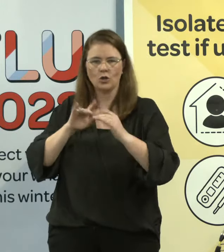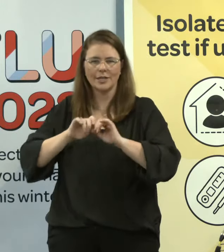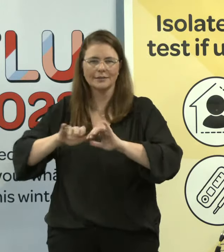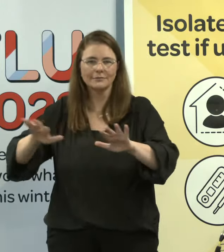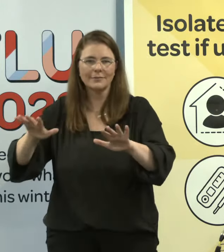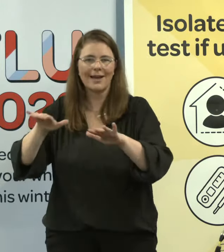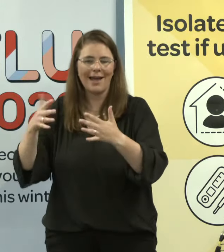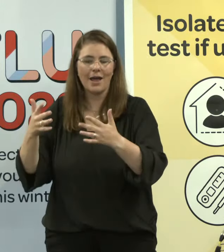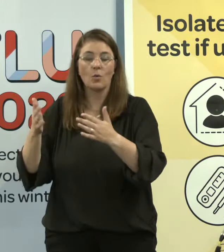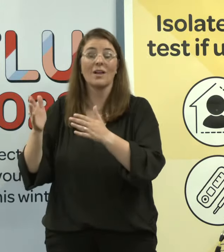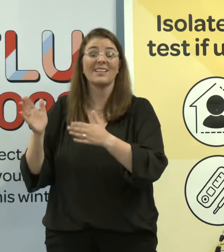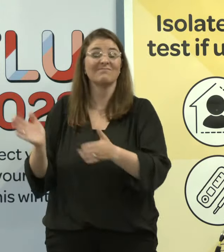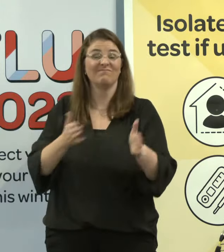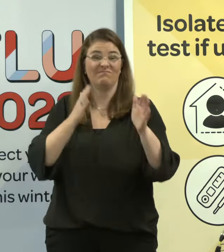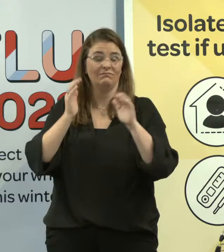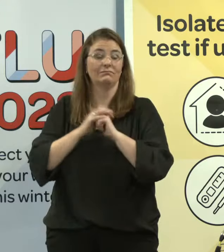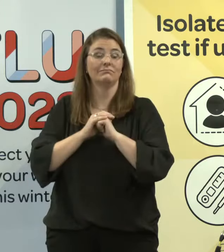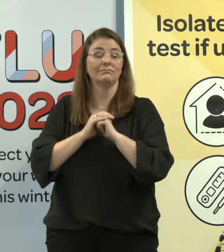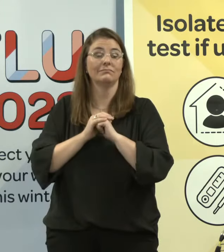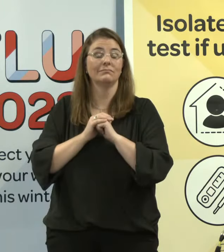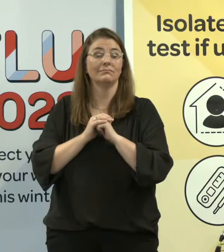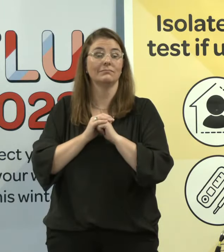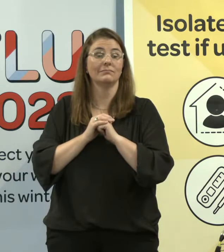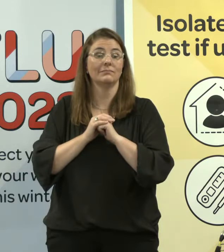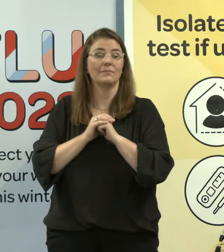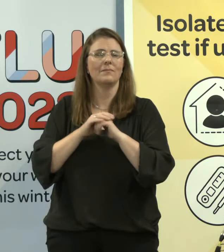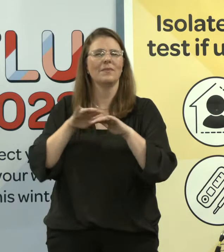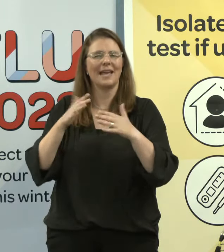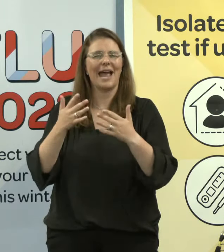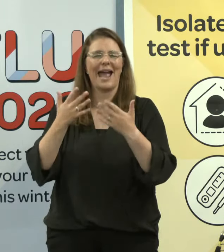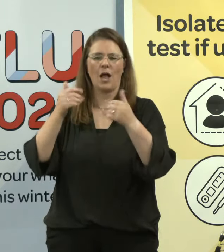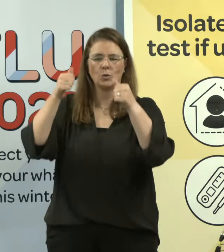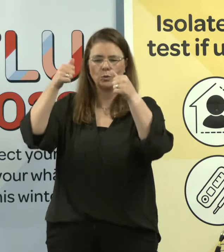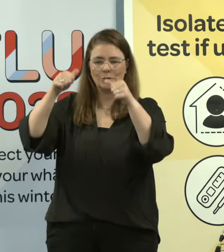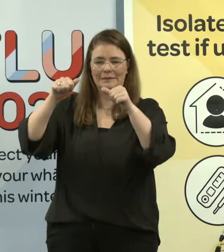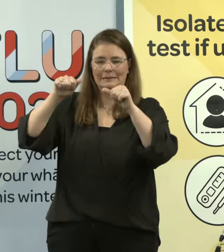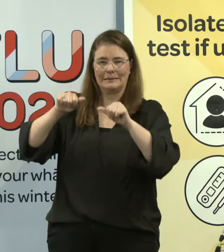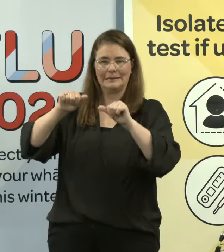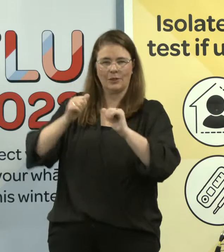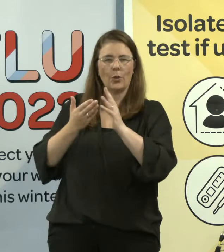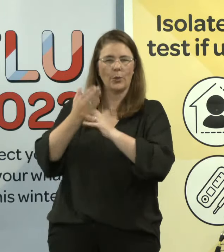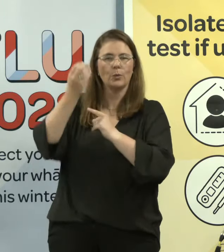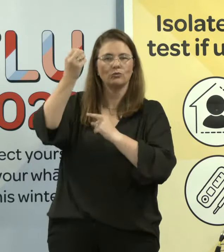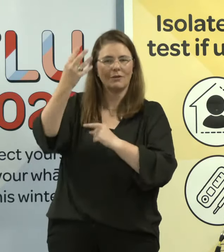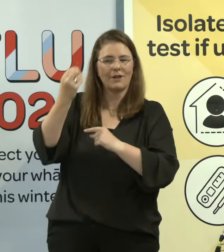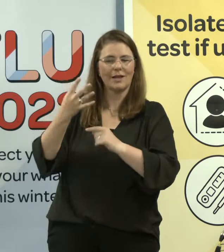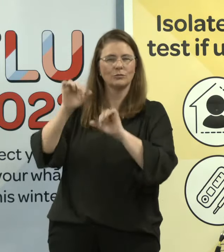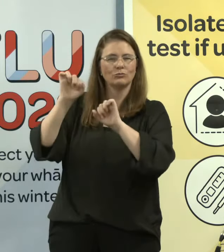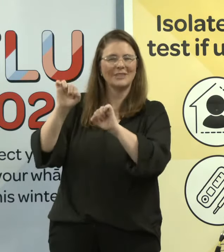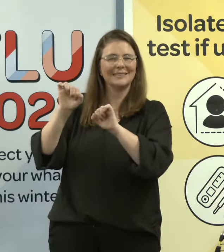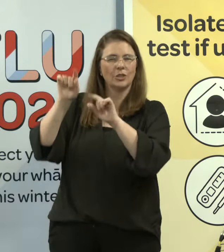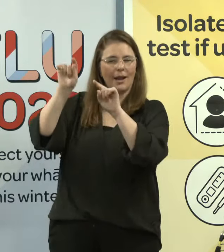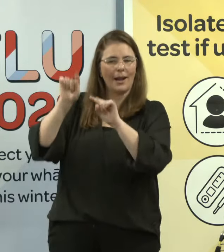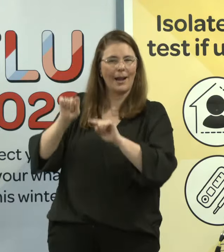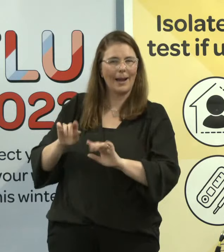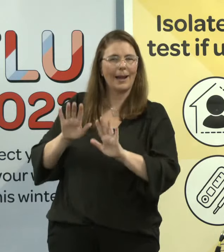ko nga tangata koe Kei te mohio koe he mate mate, no reira ka mohio koe ko ratou te mea ka pa